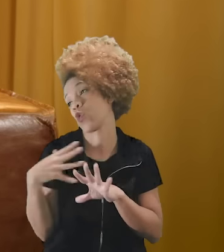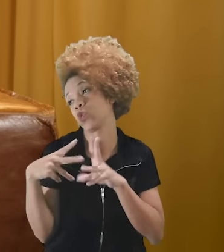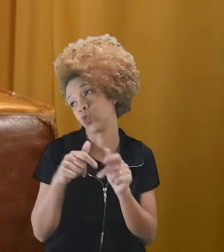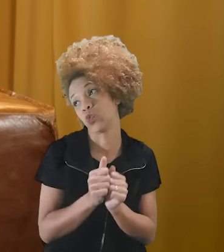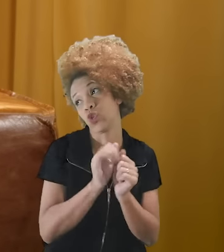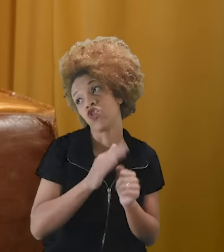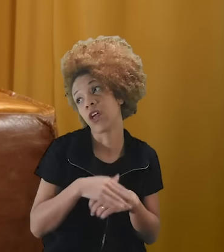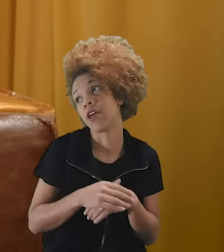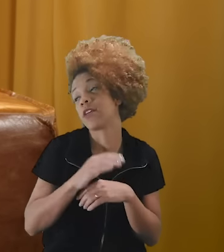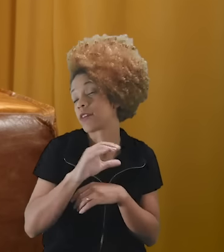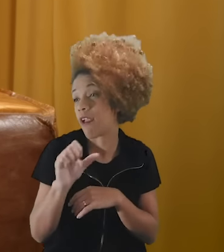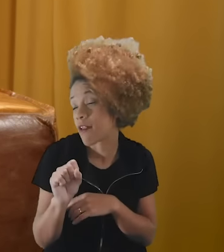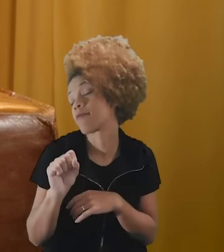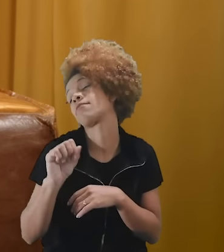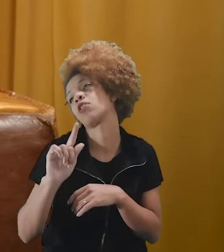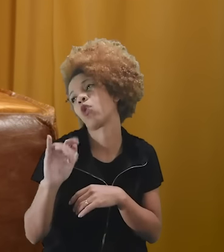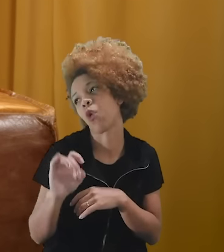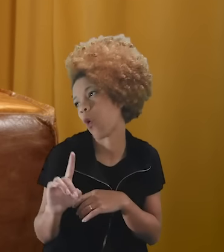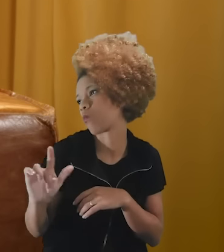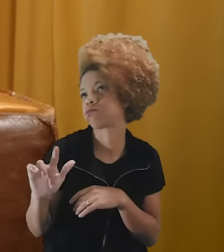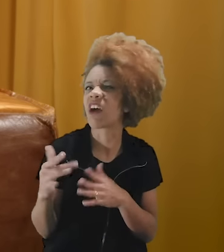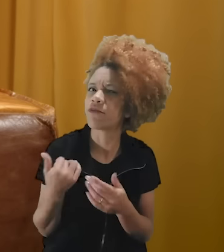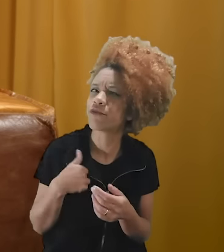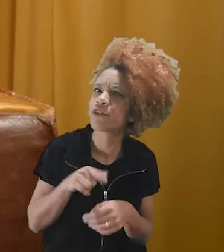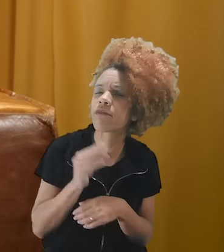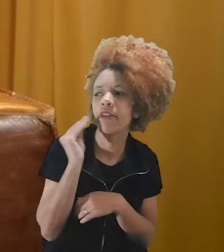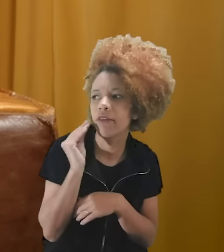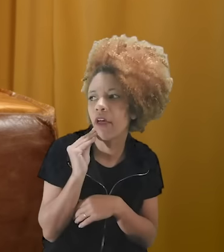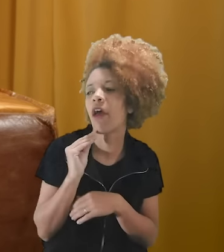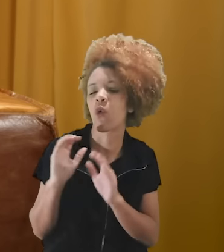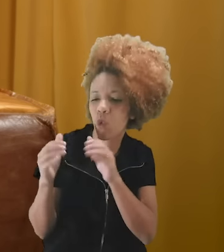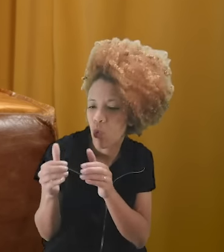todos estavam já no csgo eu falei poxa vou tentar também então fui pro csgo tentei montar meu time